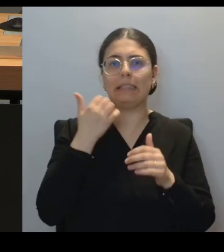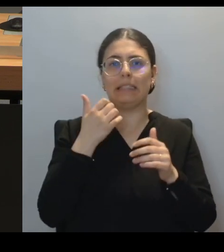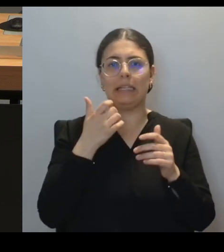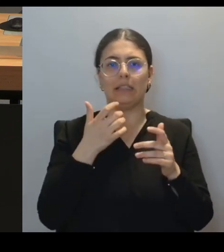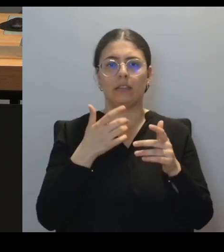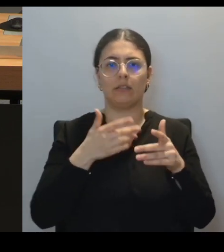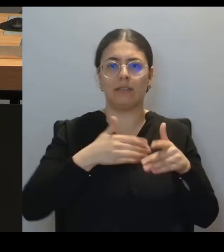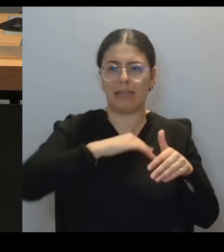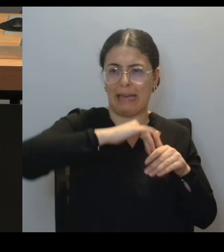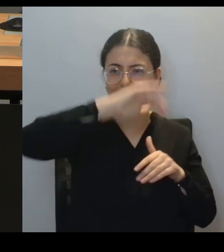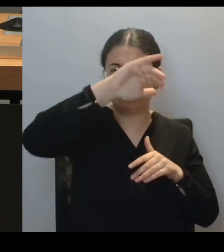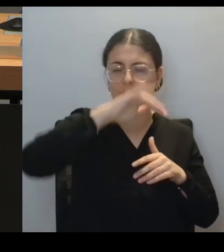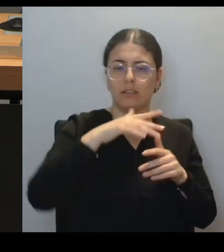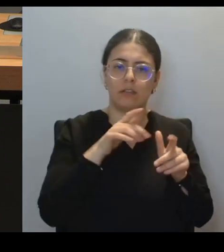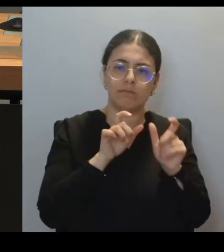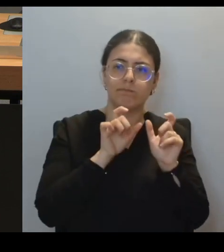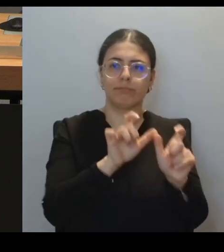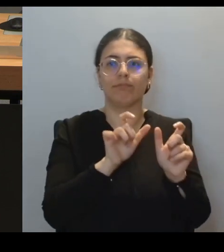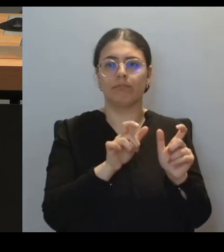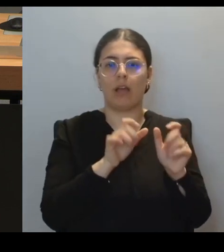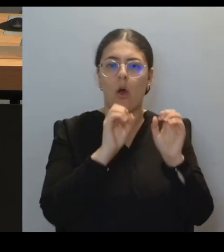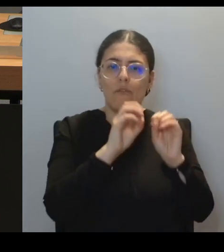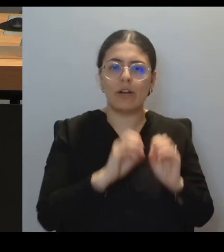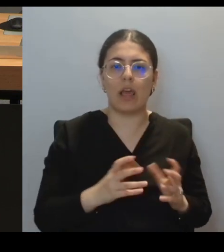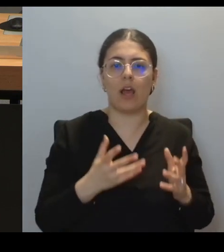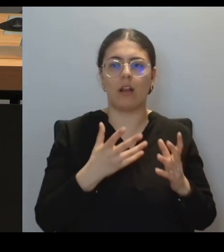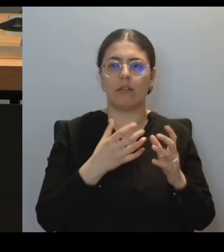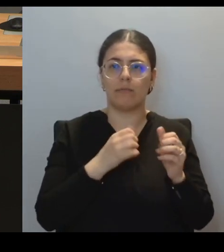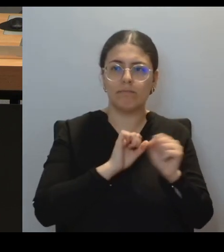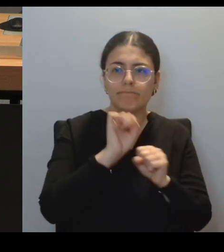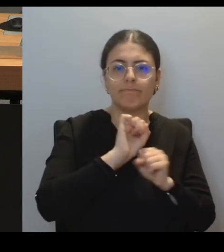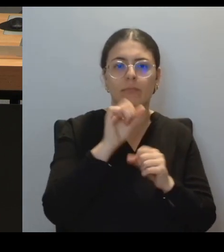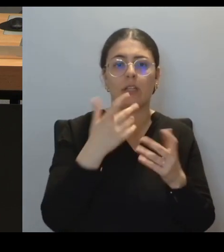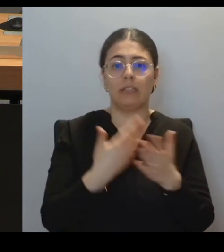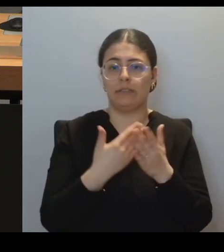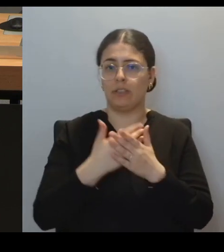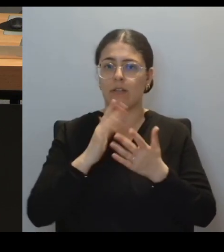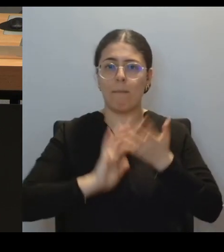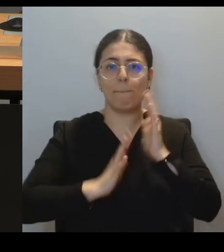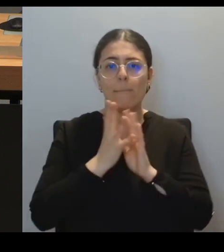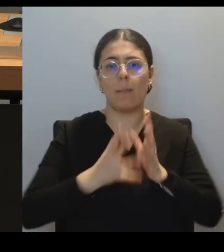in Ländern wie Brandenburg und Bayern durchaus wirksam zur Verbrechensbekämpfung eingesetzt.